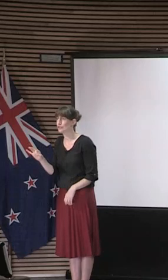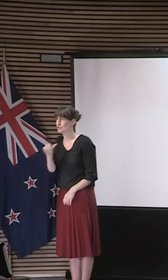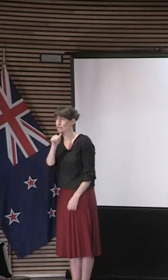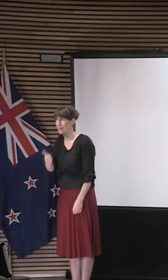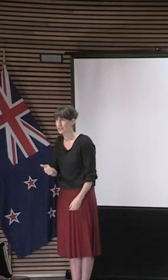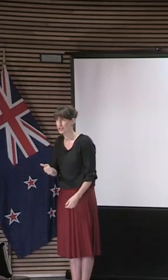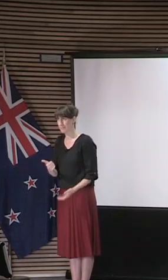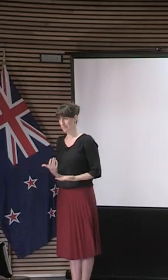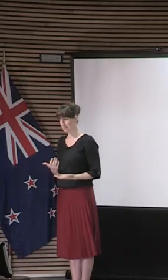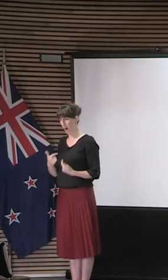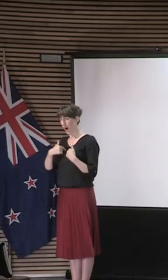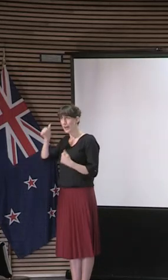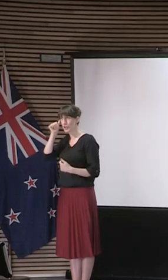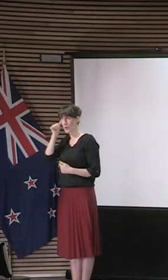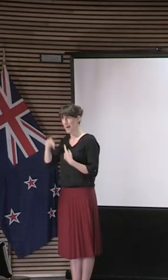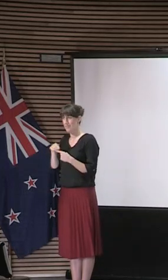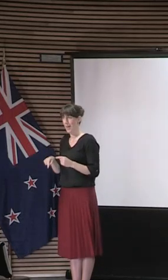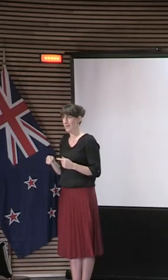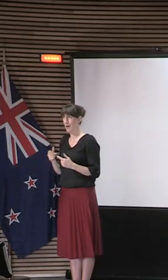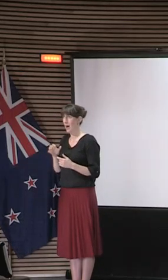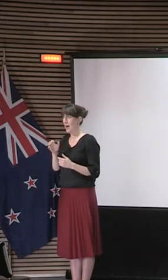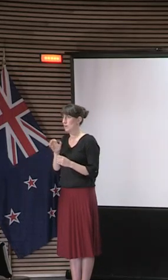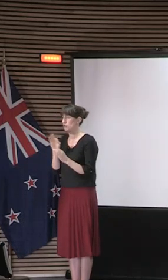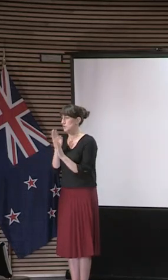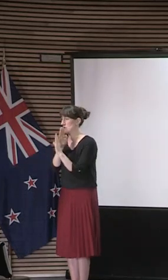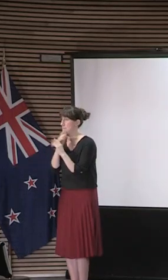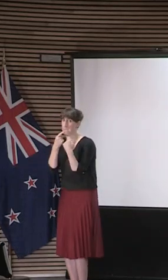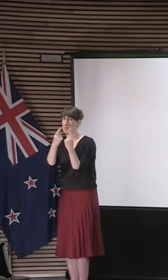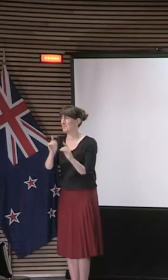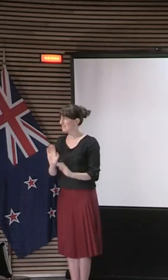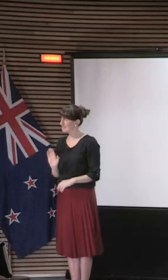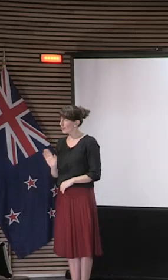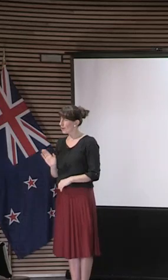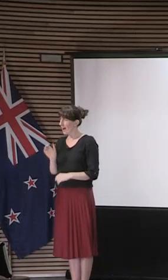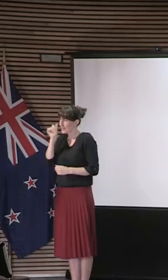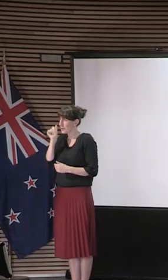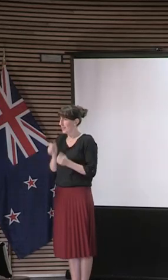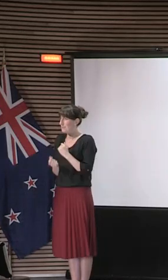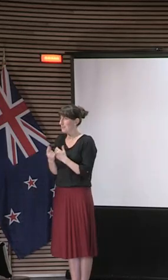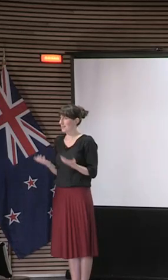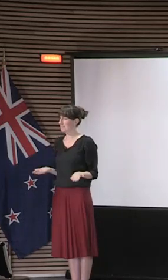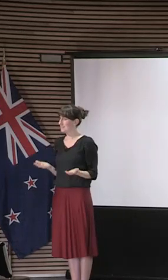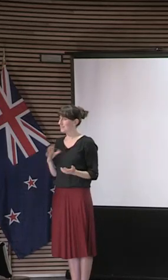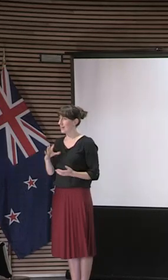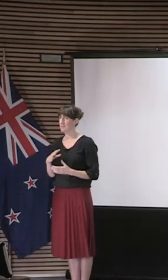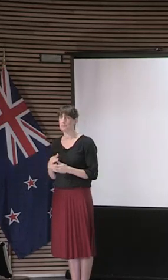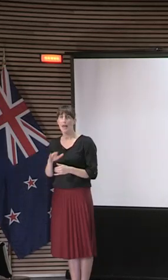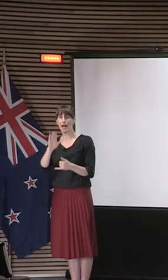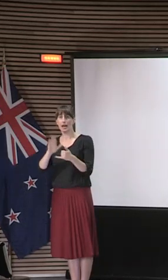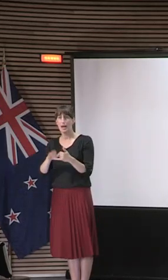mea tuarua e hiahia ana ahau ka haere tonu ahau ki te tiritiri i nga tirohanga me nga whakataunga, a ka tukuna e matou nga pepa a te R.nanga hei whakaatu i te waahi o tetahi tari ki te whakatau i a taatau i whakatau. Na reira kaore i tino rereke mo tera mahi kua oti, he